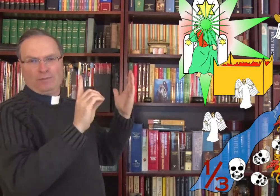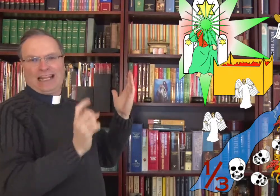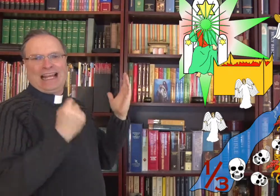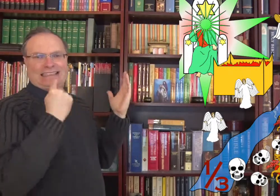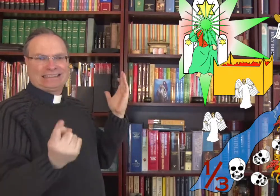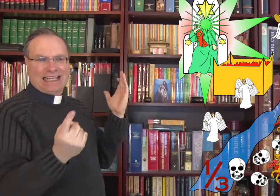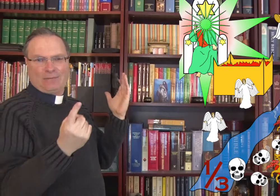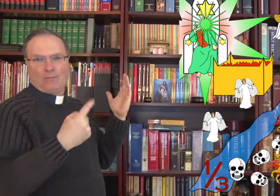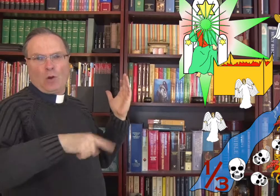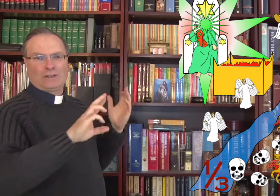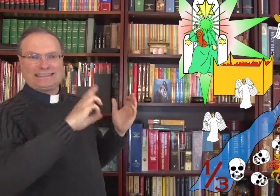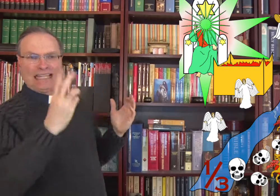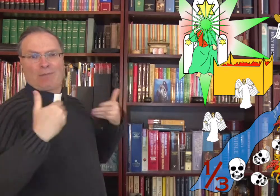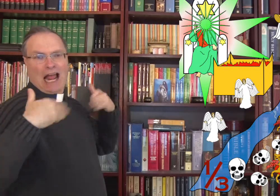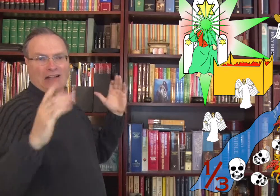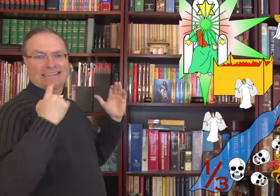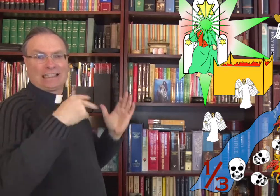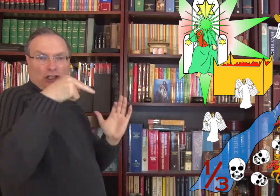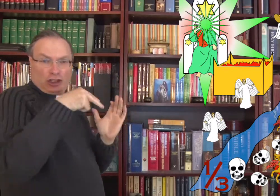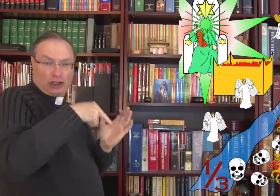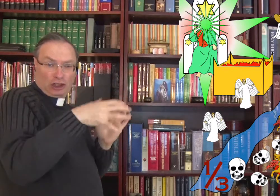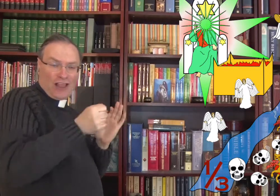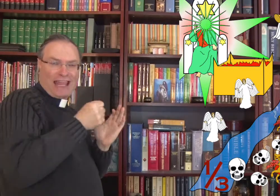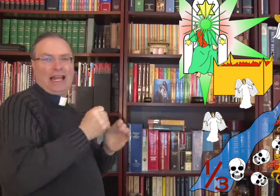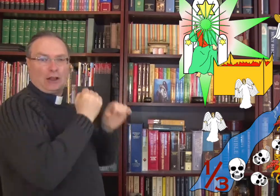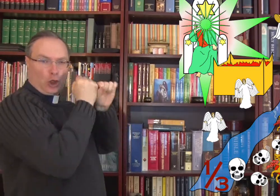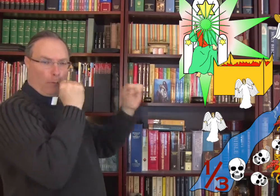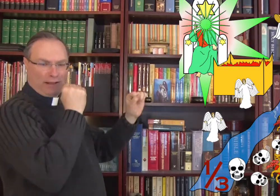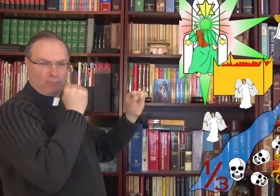Elle disait au sixième ange qui tenait la trompette: